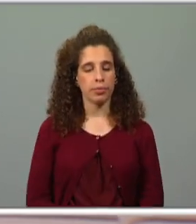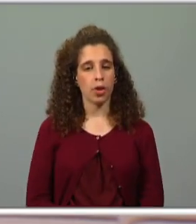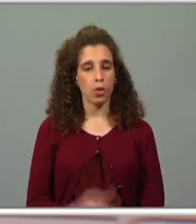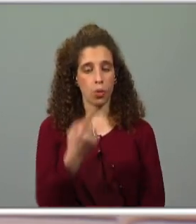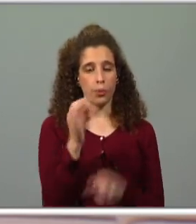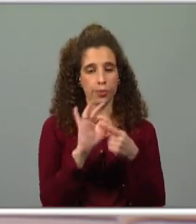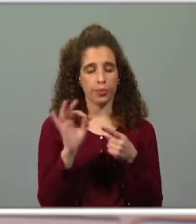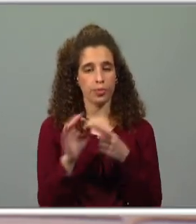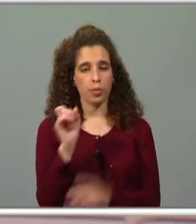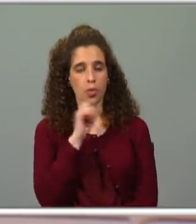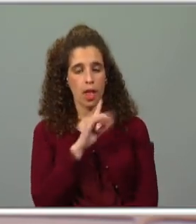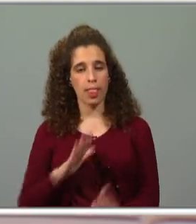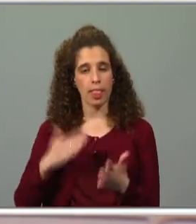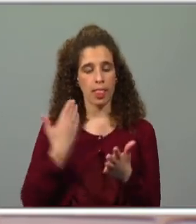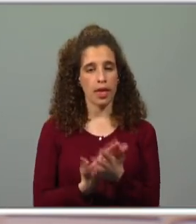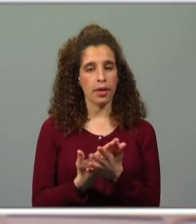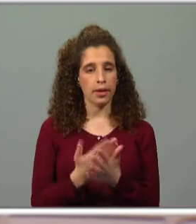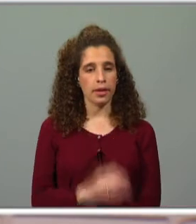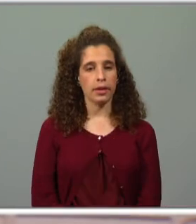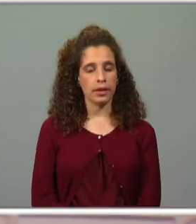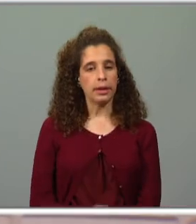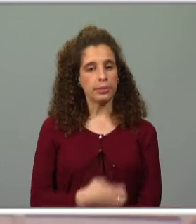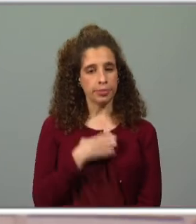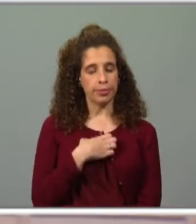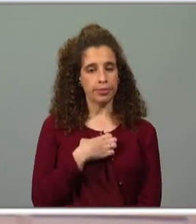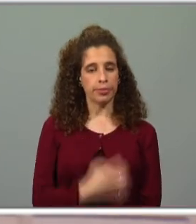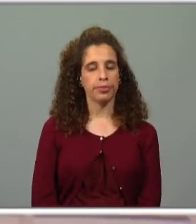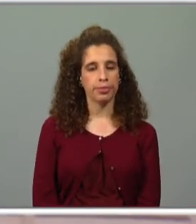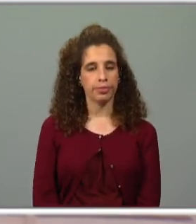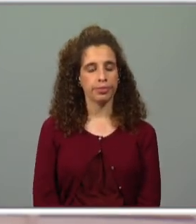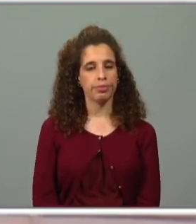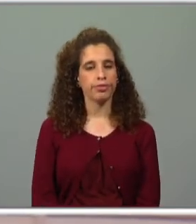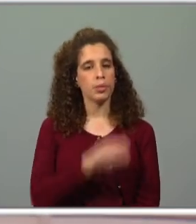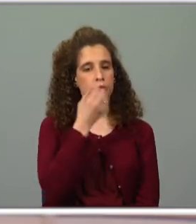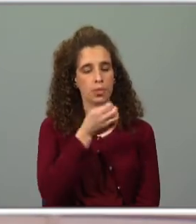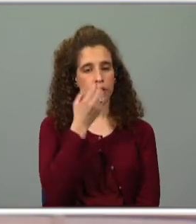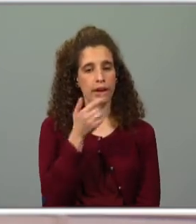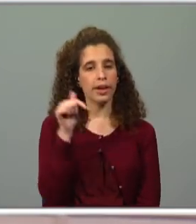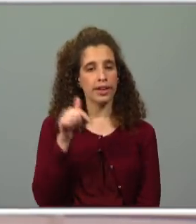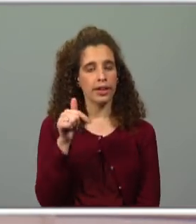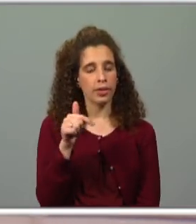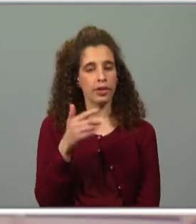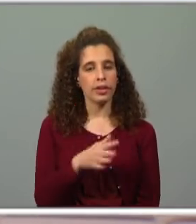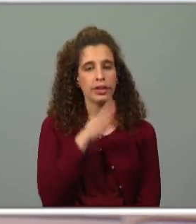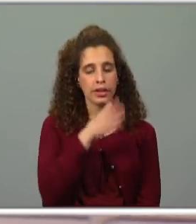elemento que pode provocar uma sensação muito bem e eu agora disse que vocês 能引起轟動的元素很好，現在我說你